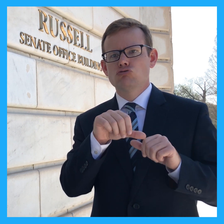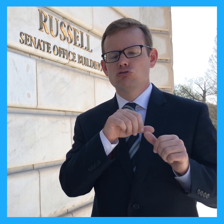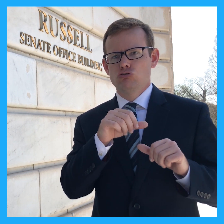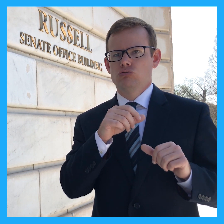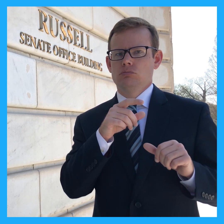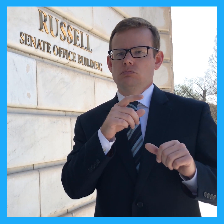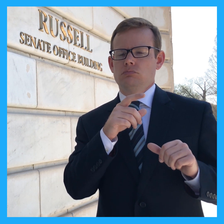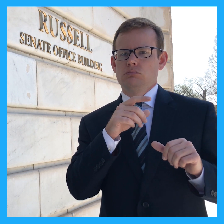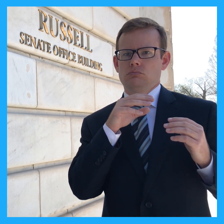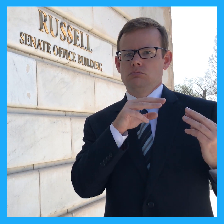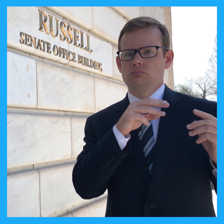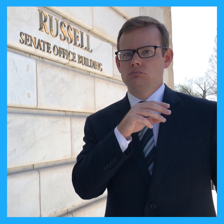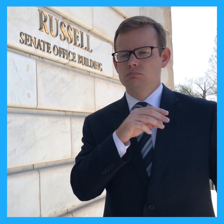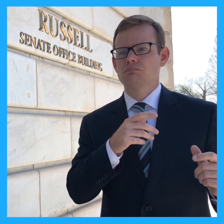entre nosotros durante esa guerra.